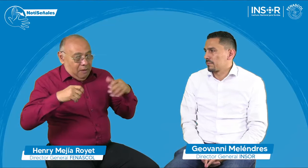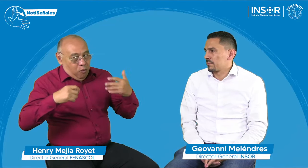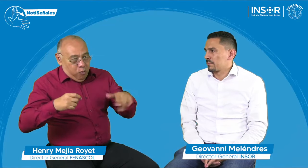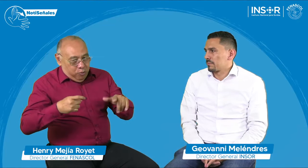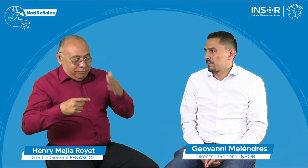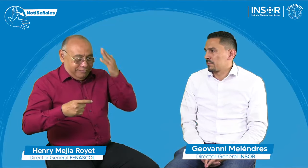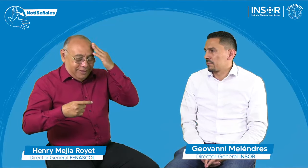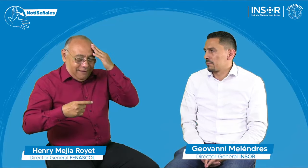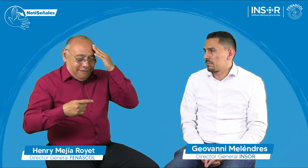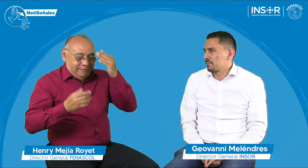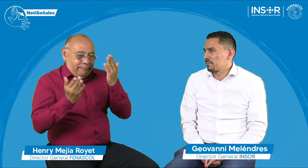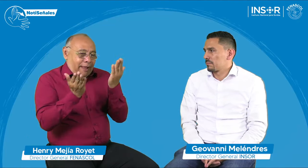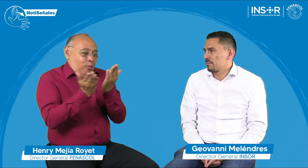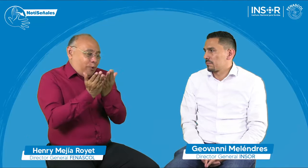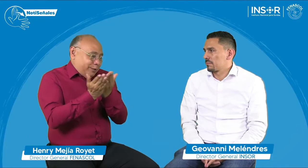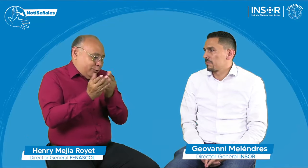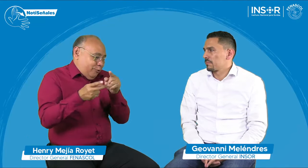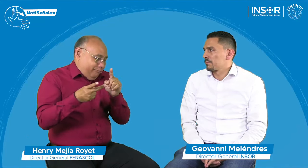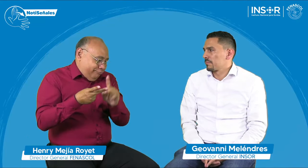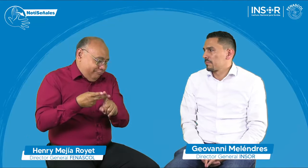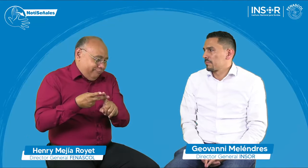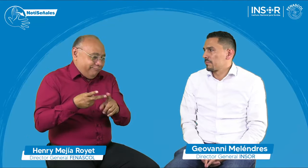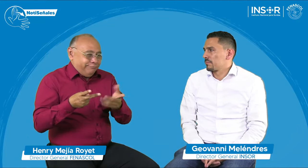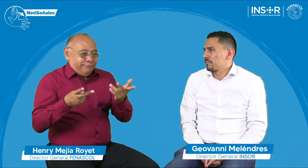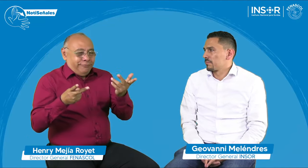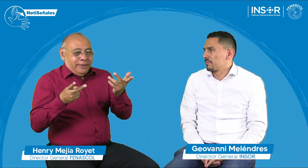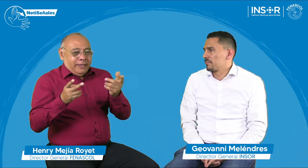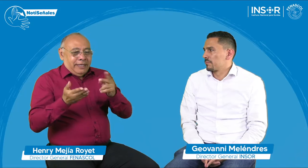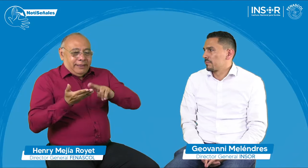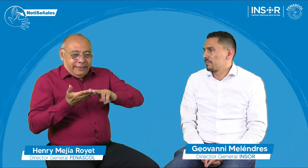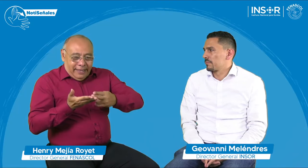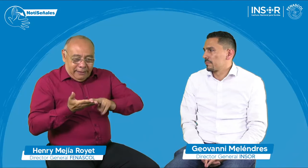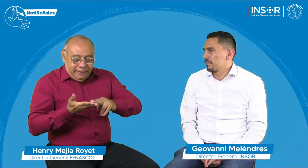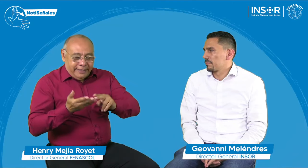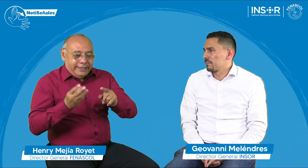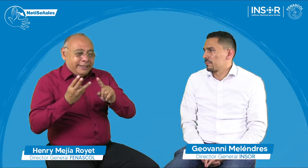Fenascol se lo entregaremos a